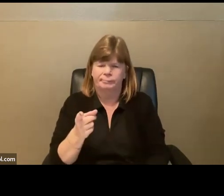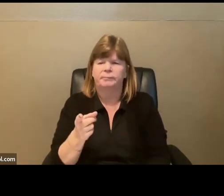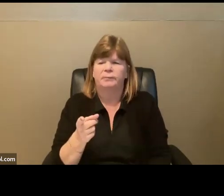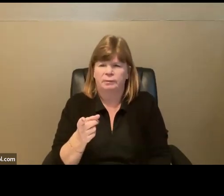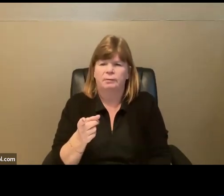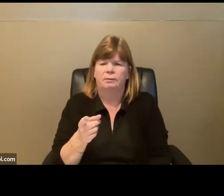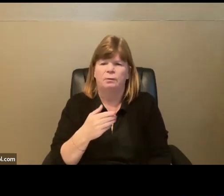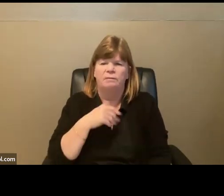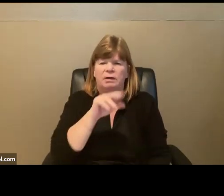Están los nitratos, como